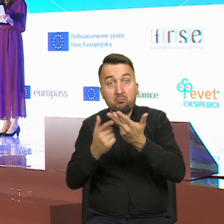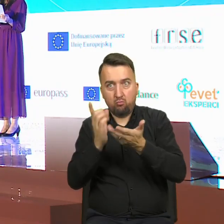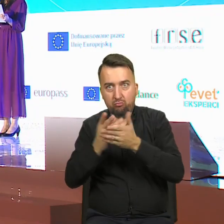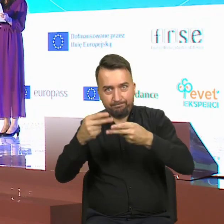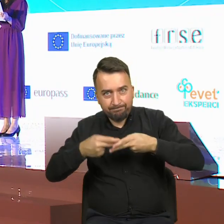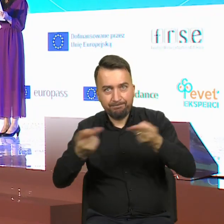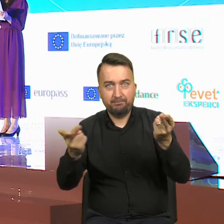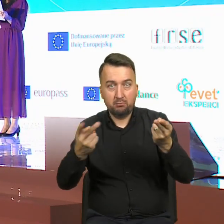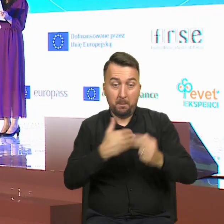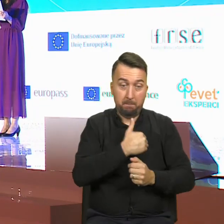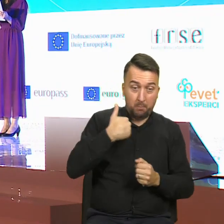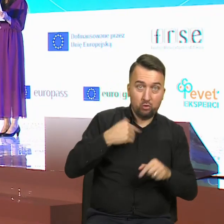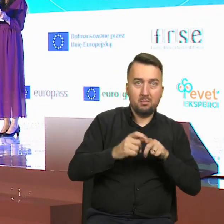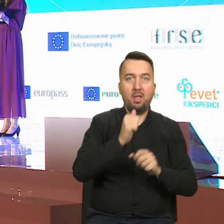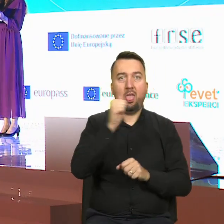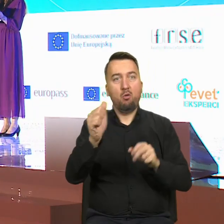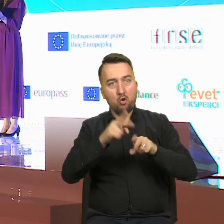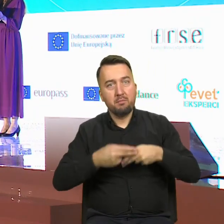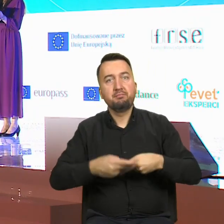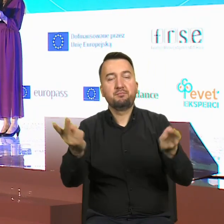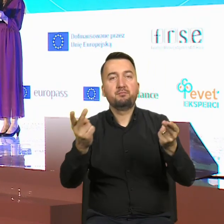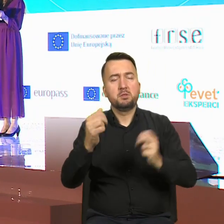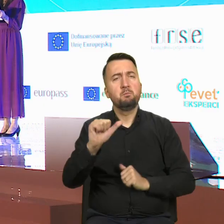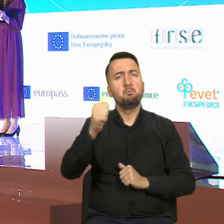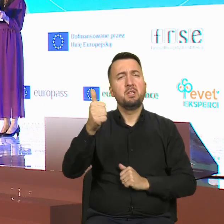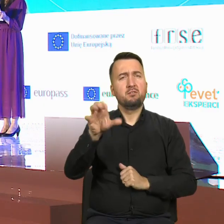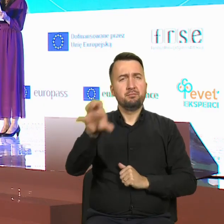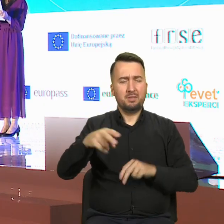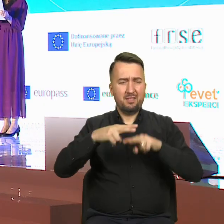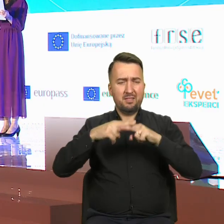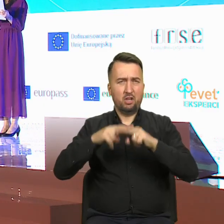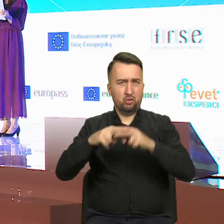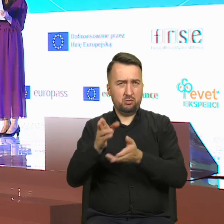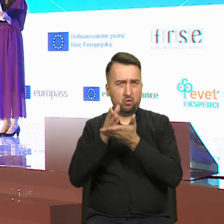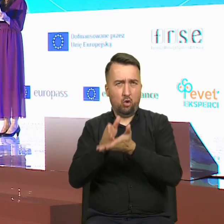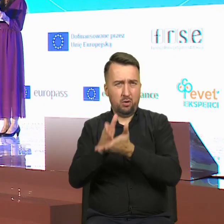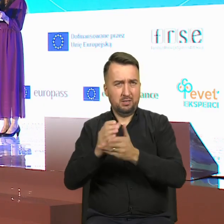Tu wielki ukłon do całego gigantycznego zespołu Fundacji Rozwoju Systemu Edukacji, jak i do wszystkich Państwa,